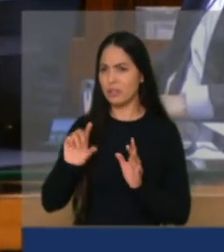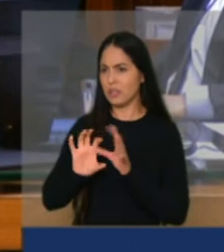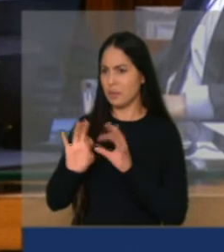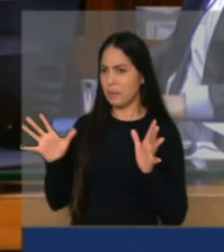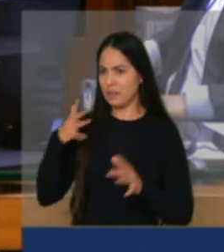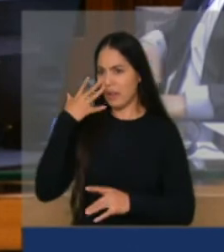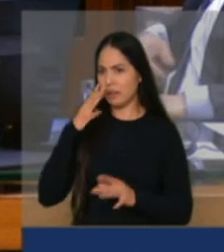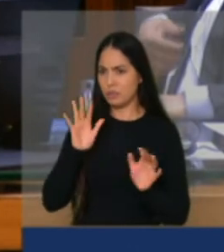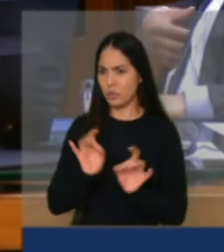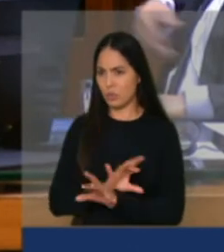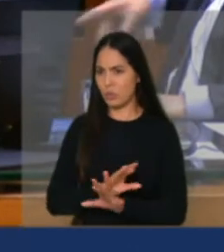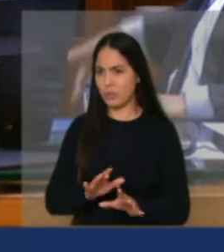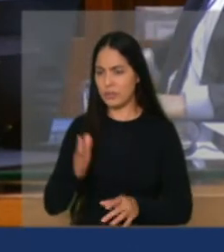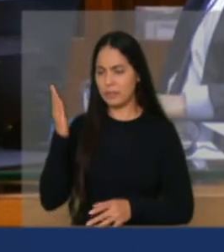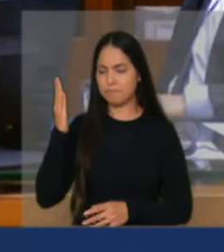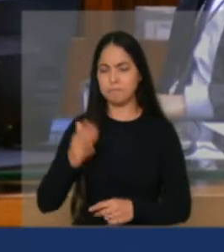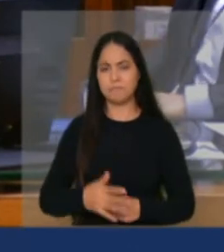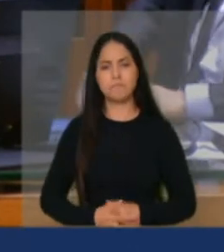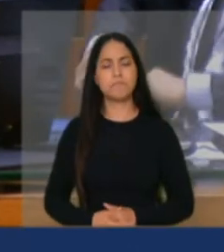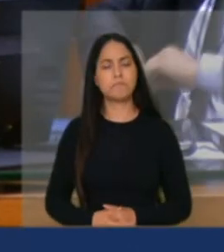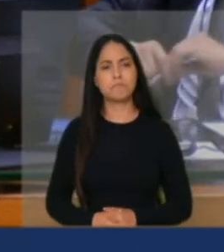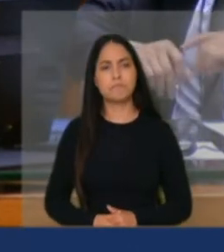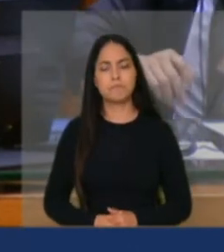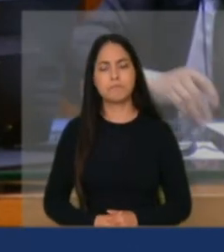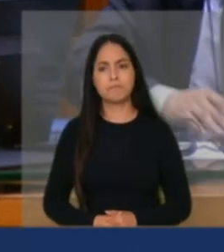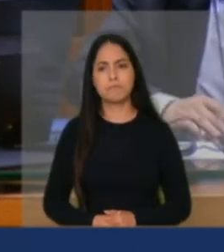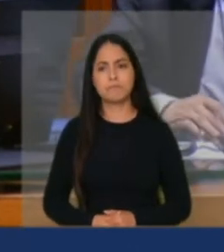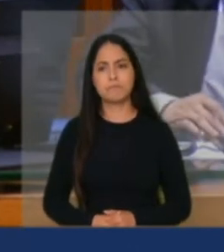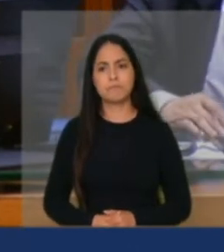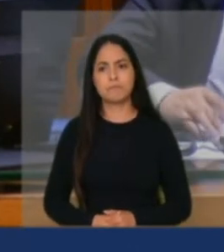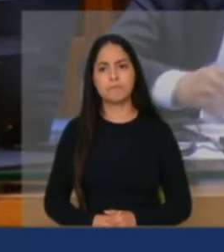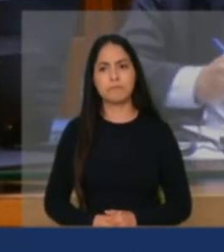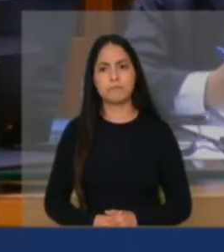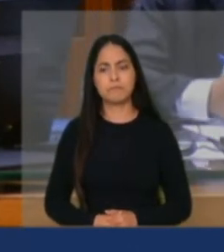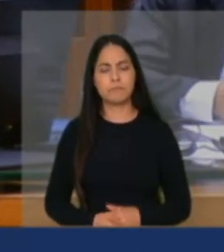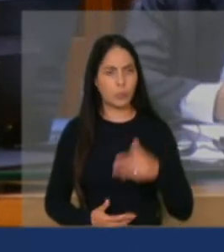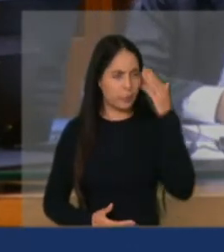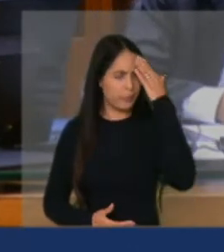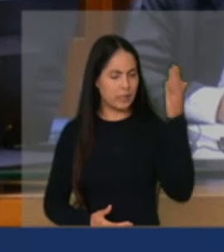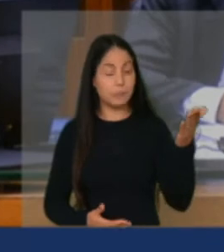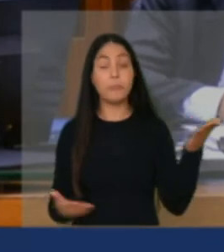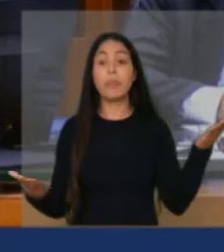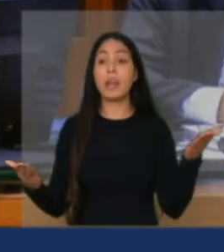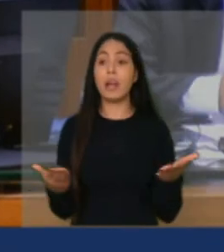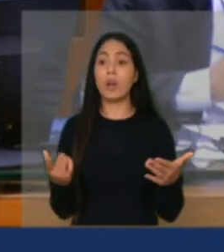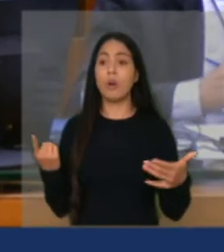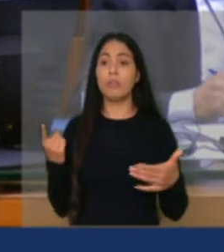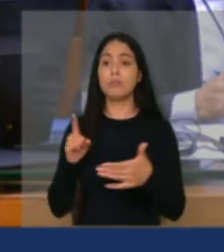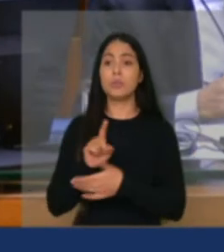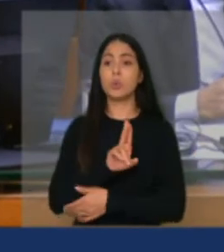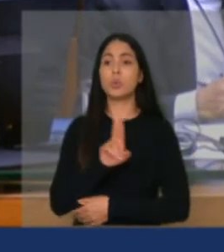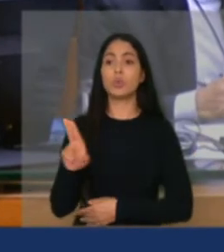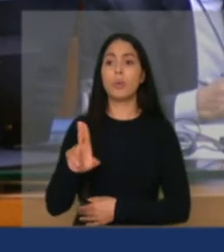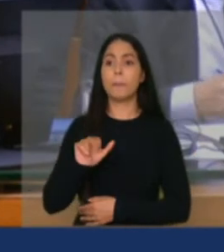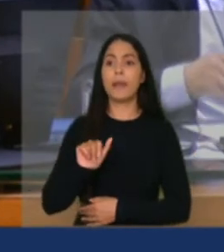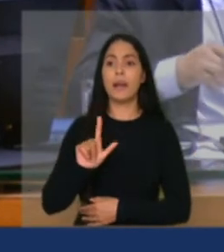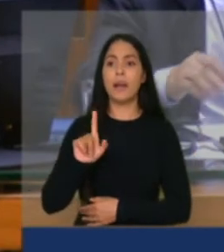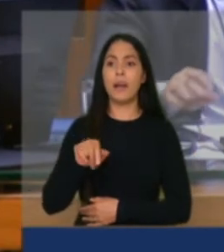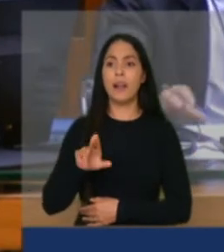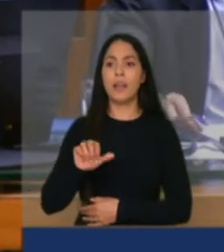LIBERDADE AÍ PARA VOSSA EXCELÊNCIA CONCLUIR AÍ O PENSAMENTO. -- [DEPUTADO]: OBRIGADO. [PRESIDENTE]: AQUI DA TRIBUNA, O DEPUTADO ALENCAR SANTANA BRAGA. -- [DEPUTADO]: OBRIGADO,